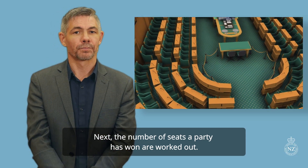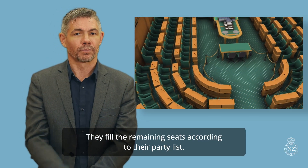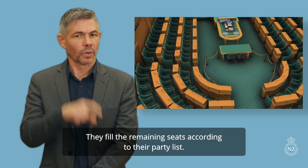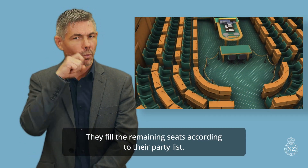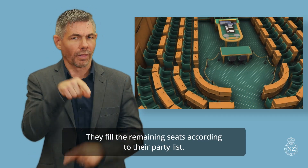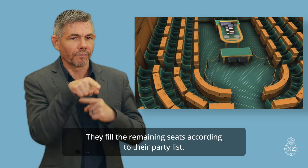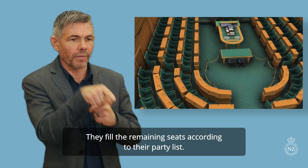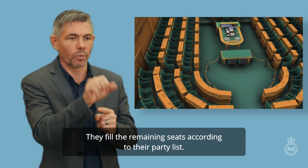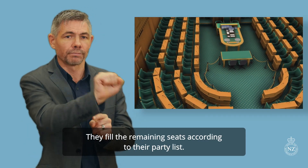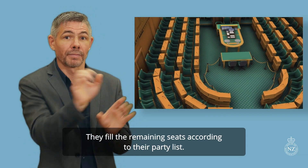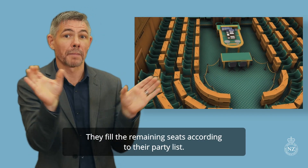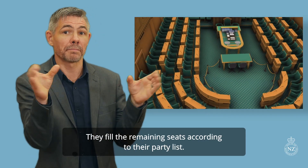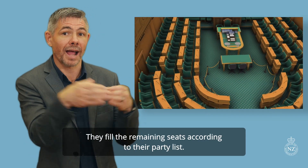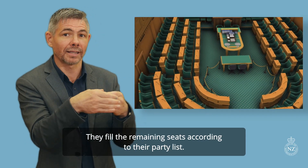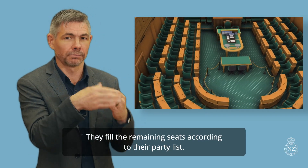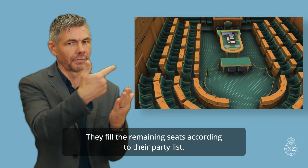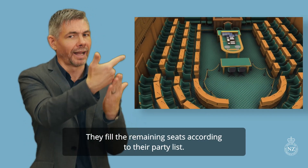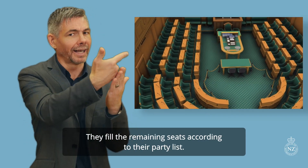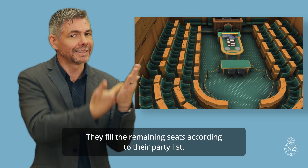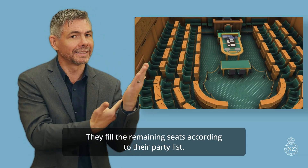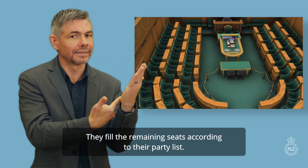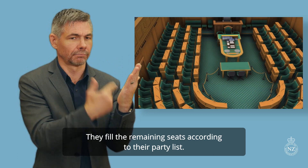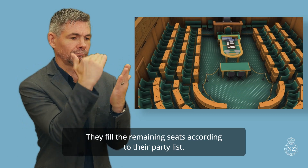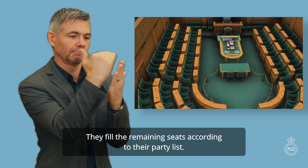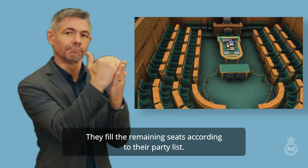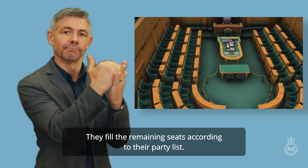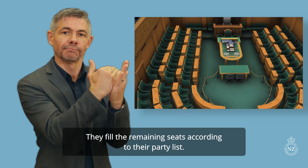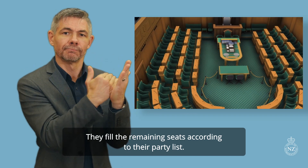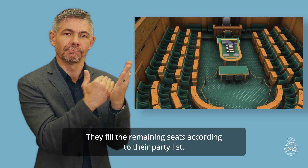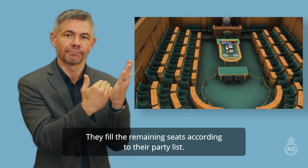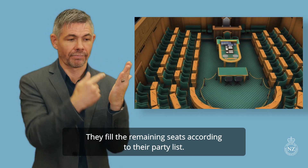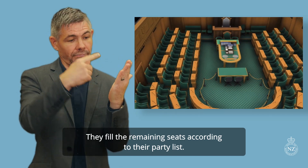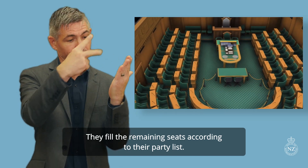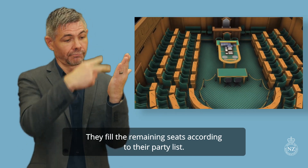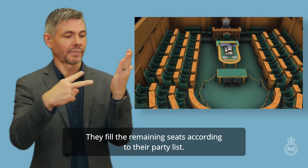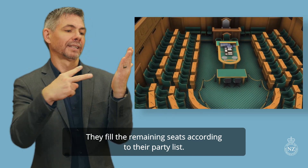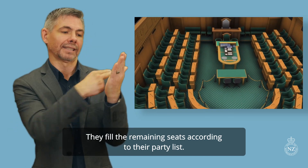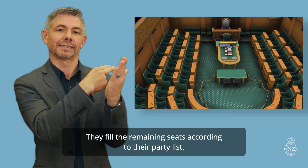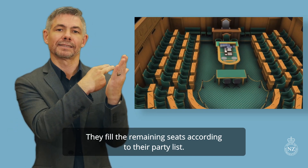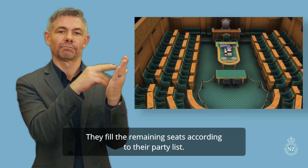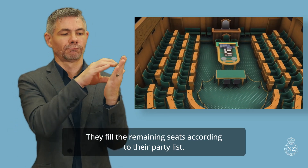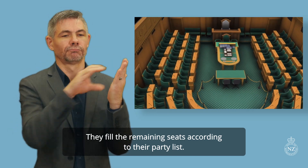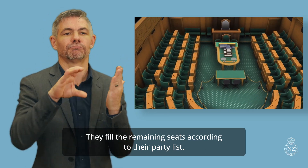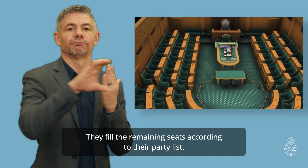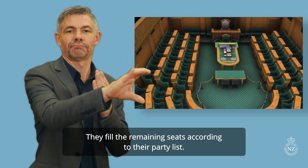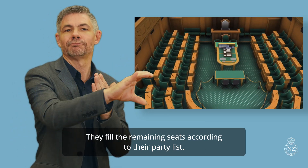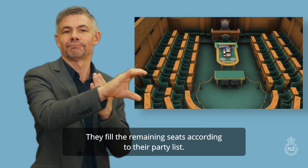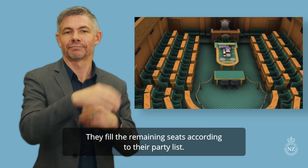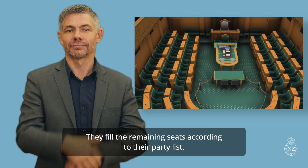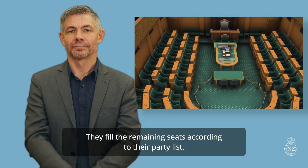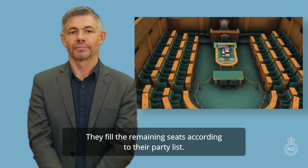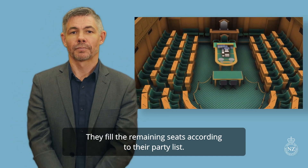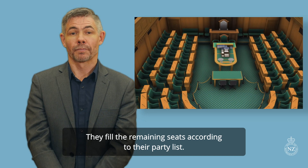Ka kapi i a rātou te toenga o ngā tūru e ai ki tō rātou rārangi pāti.